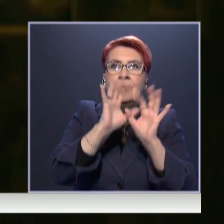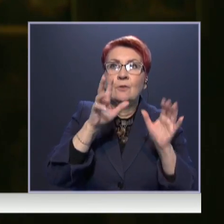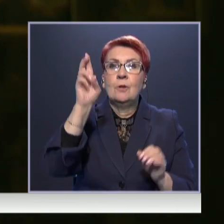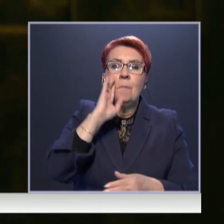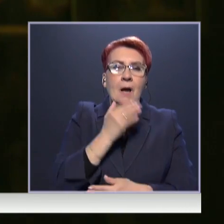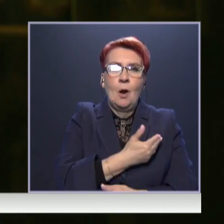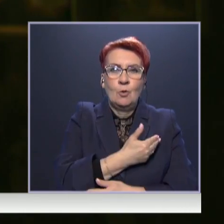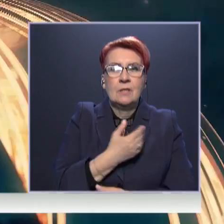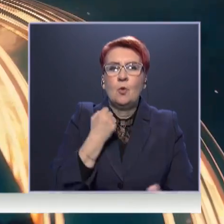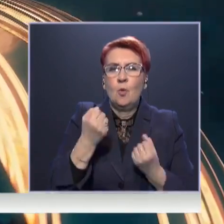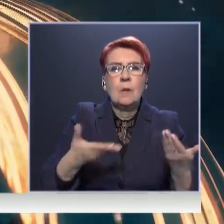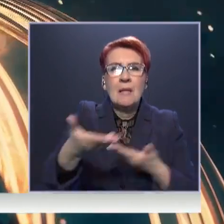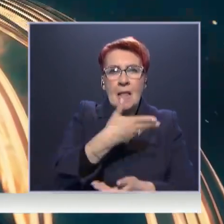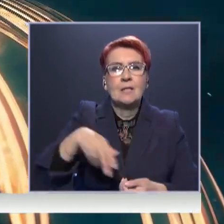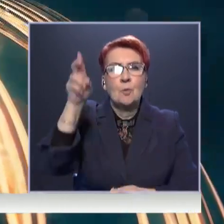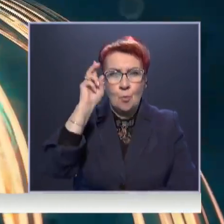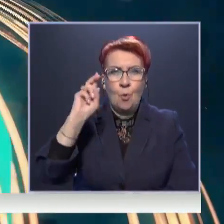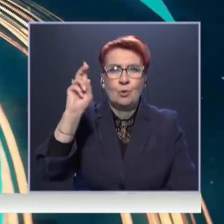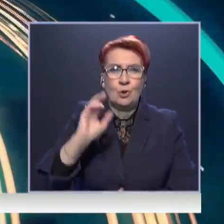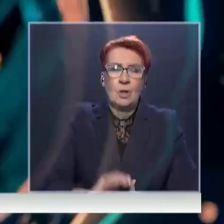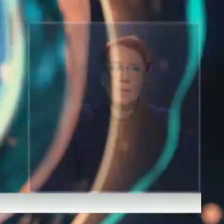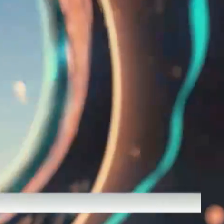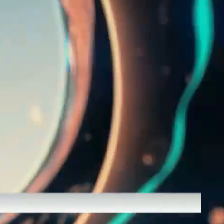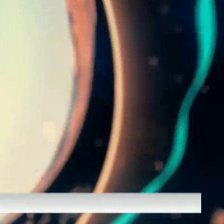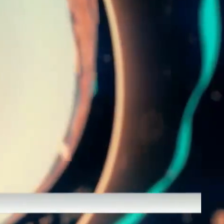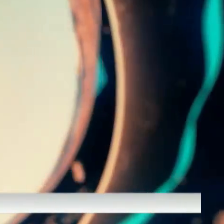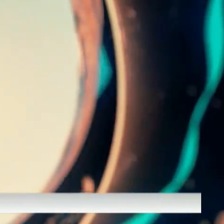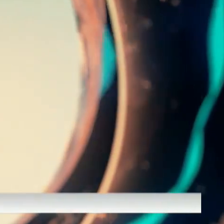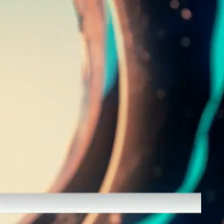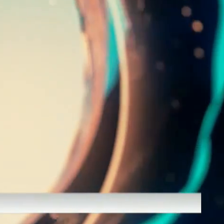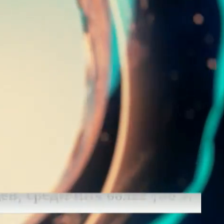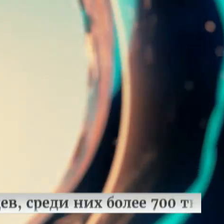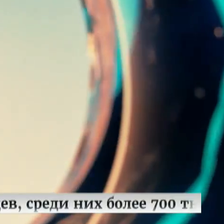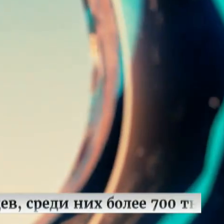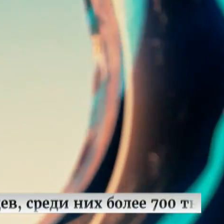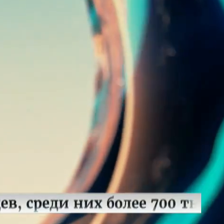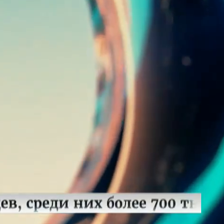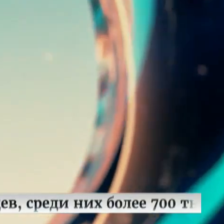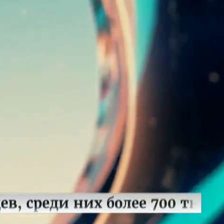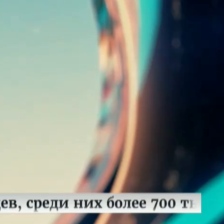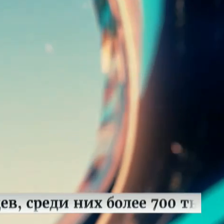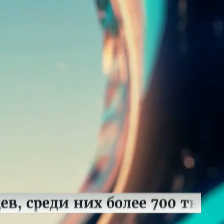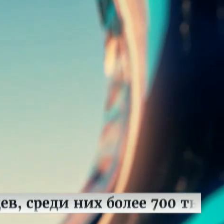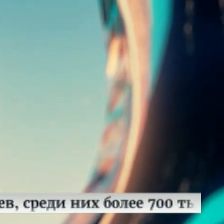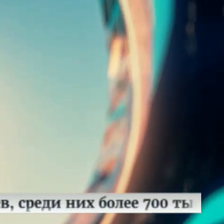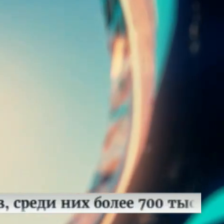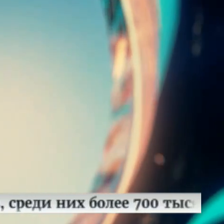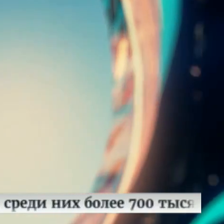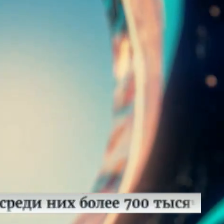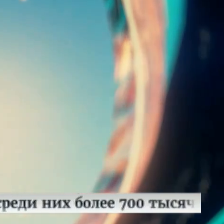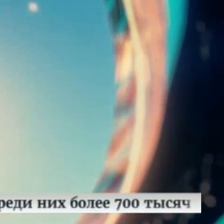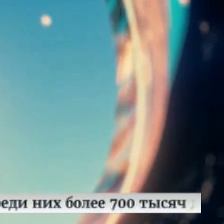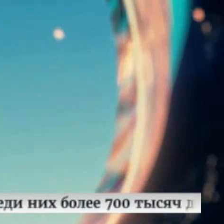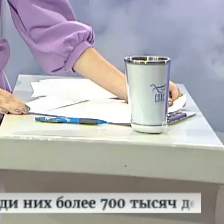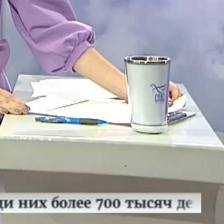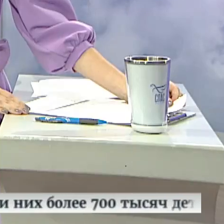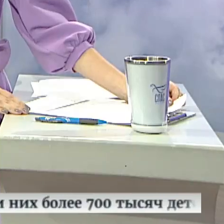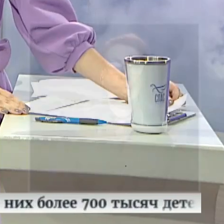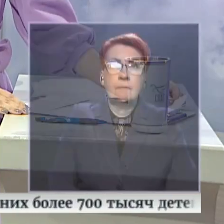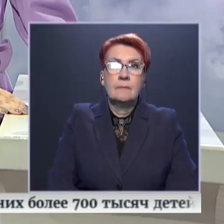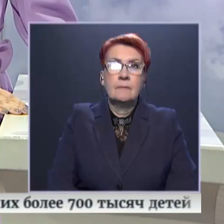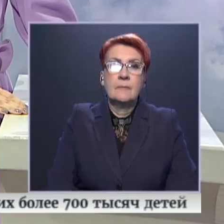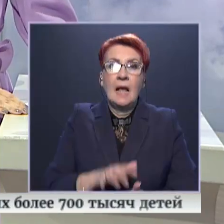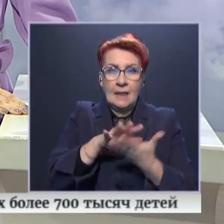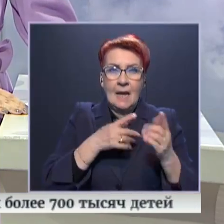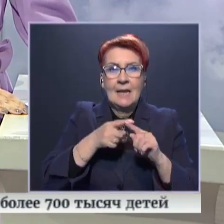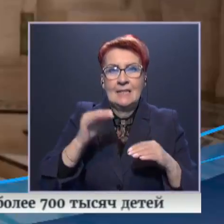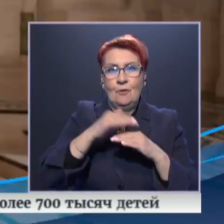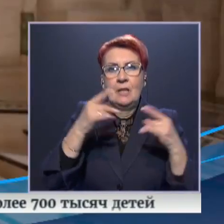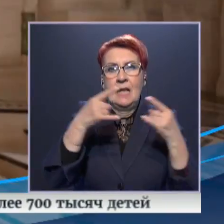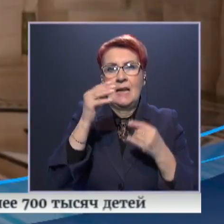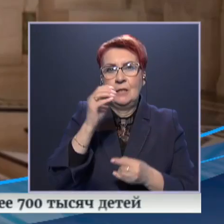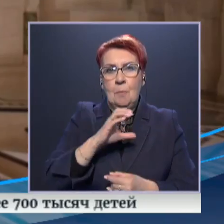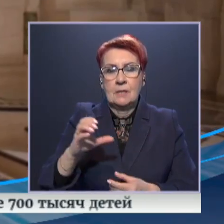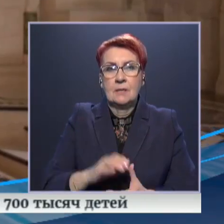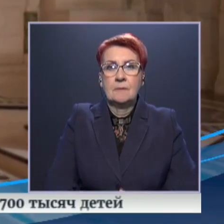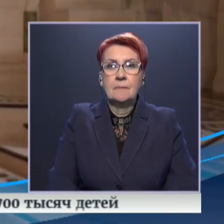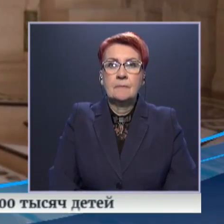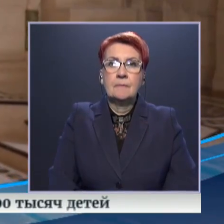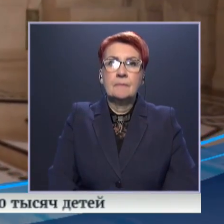Боже [музыка] далее этим вечером на спасе новомученик